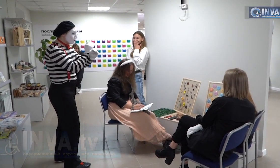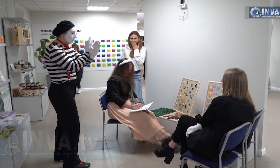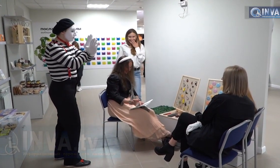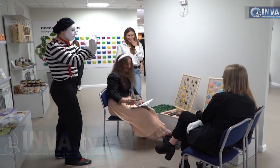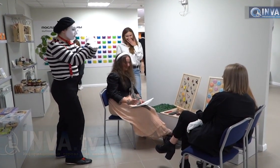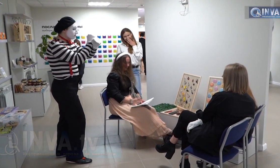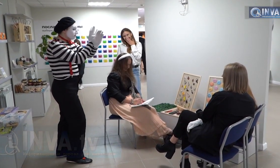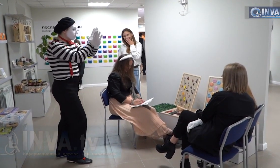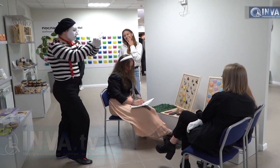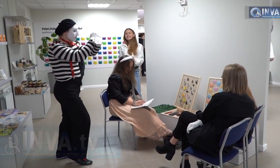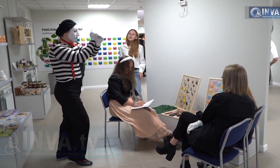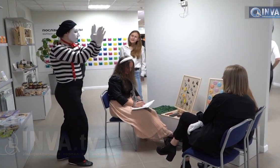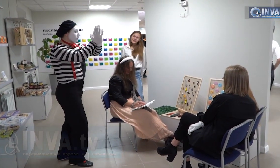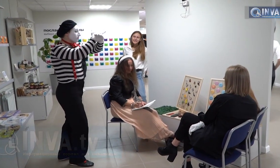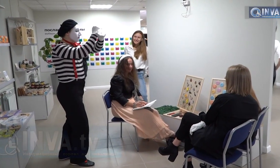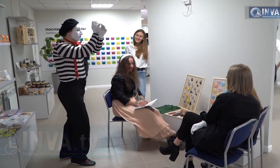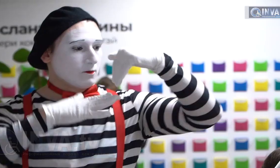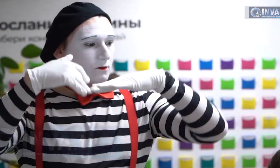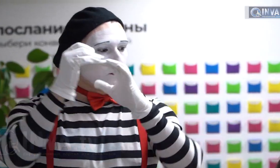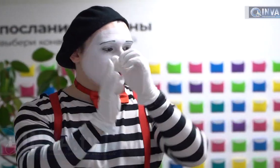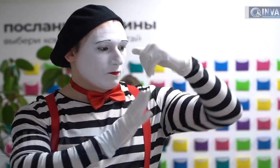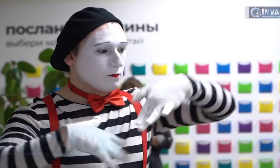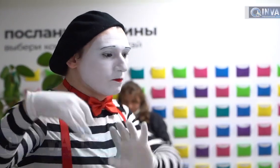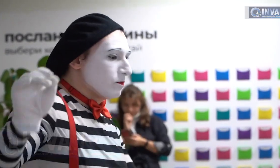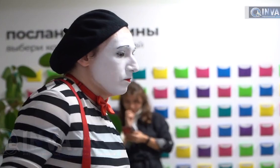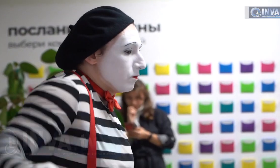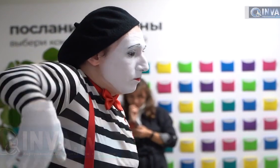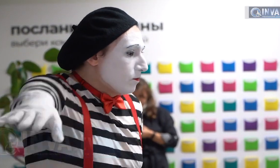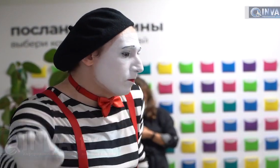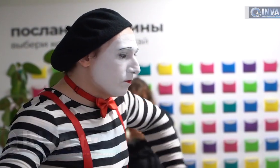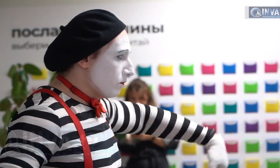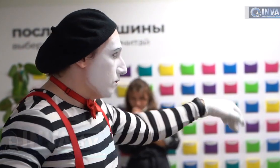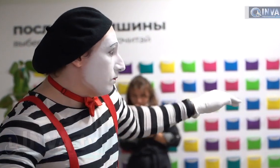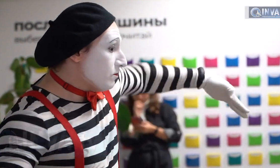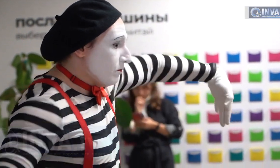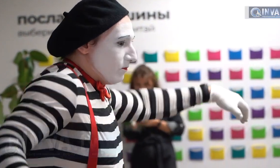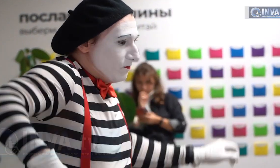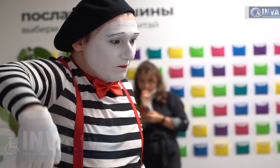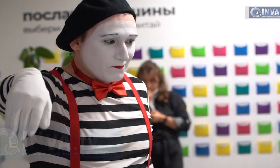раз создаёт тот необходимый первый опыт общения.